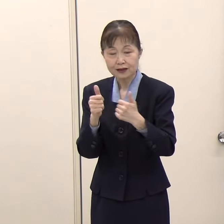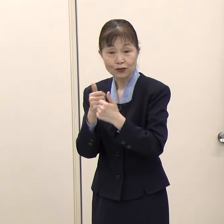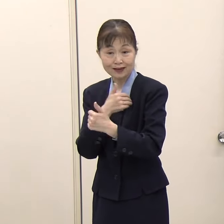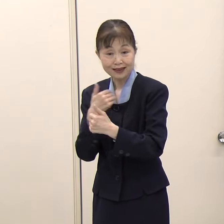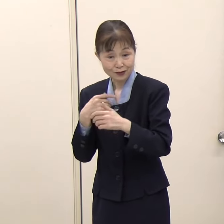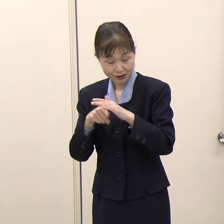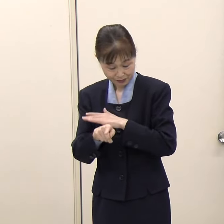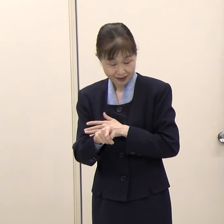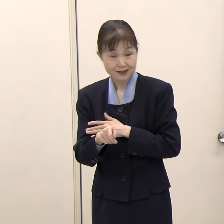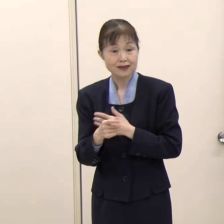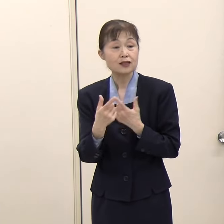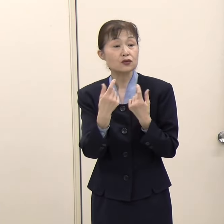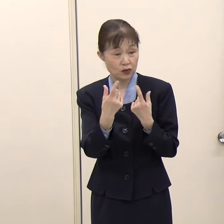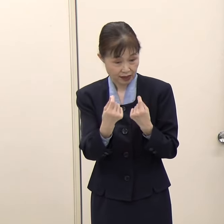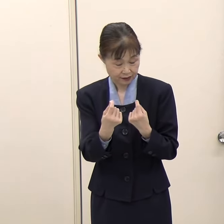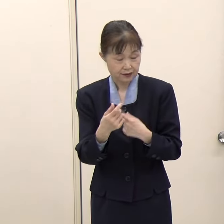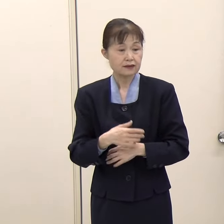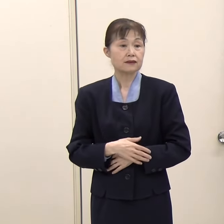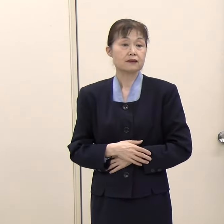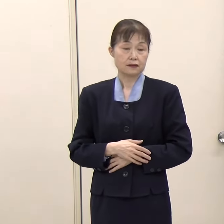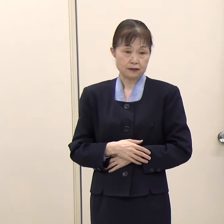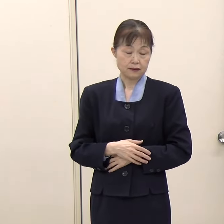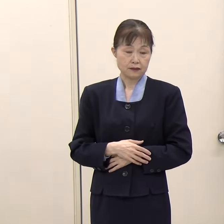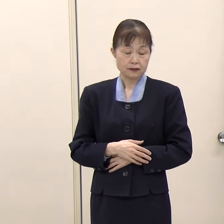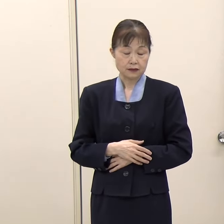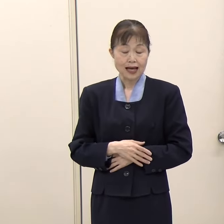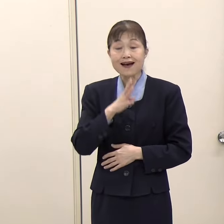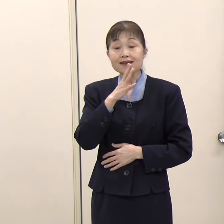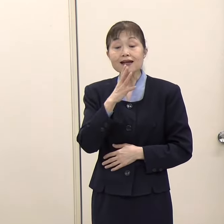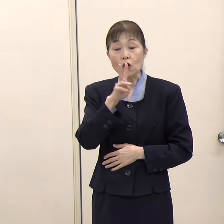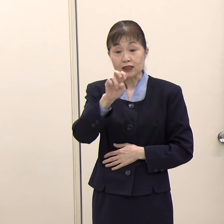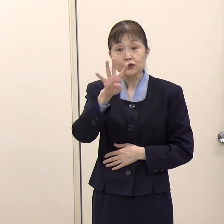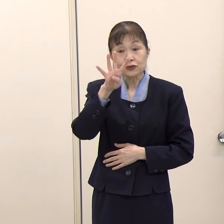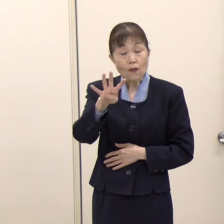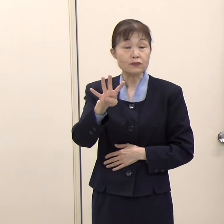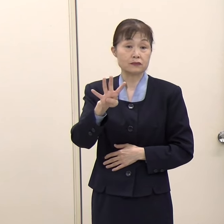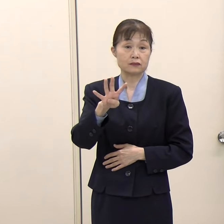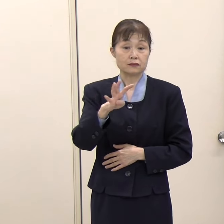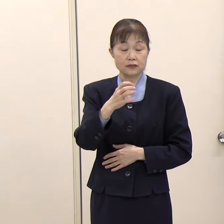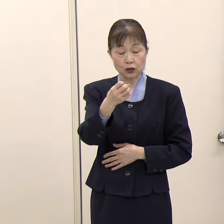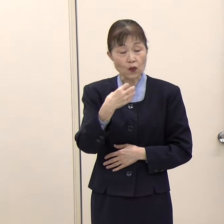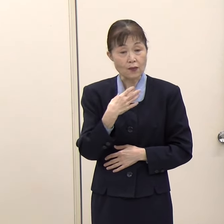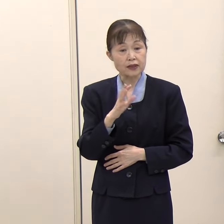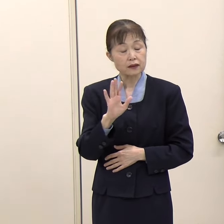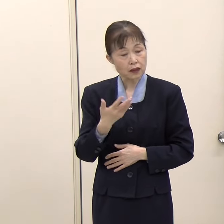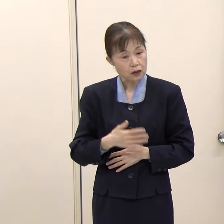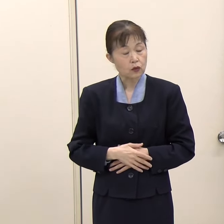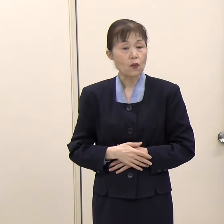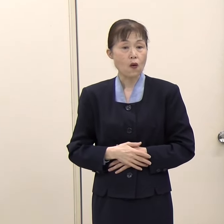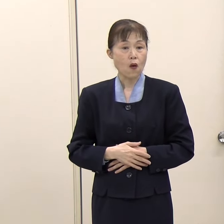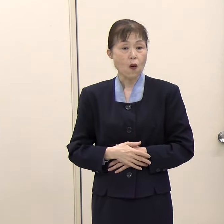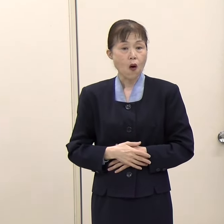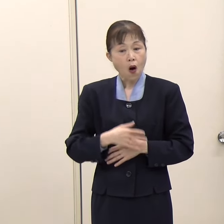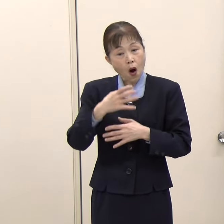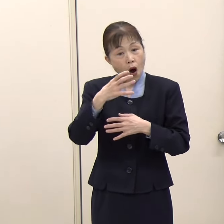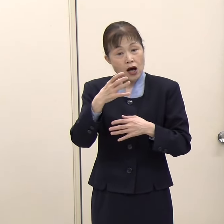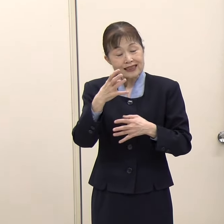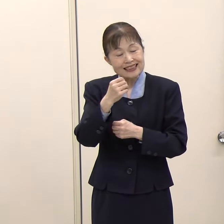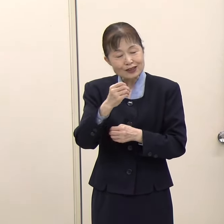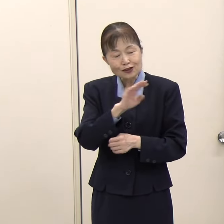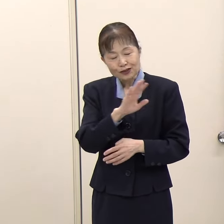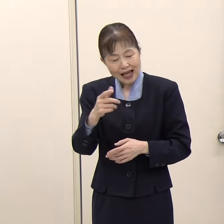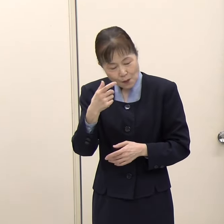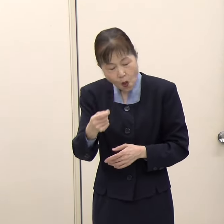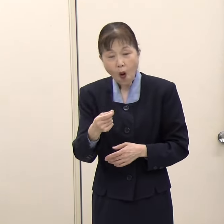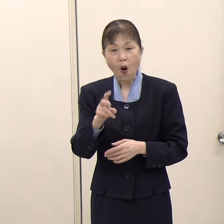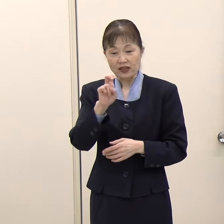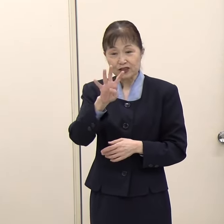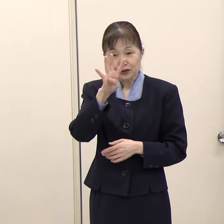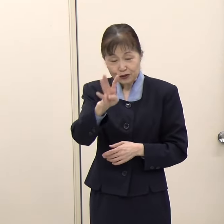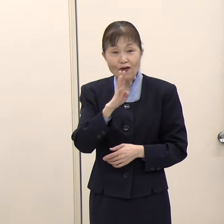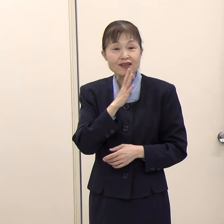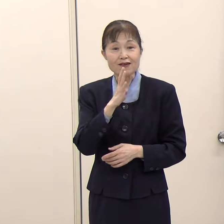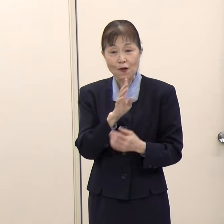（朝日新聞）対応が２４言語とのことですが、いつ行っても２４言語で対応していただけるのか。